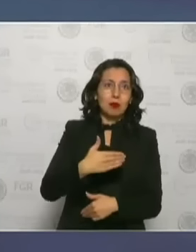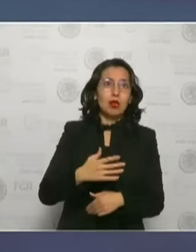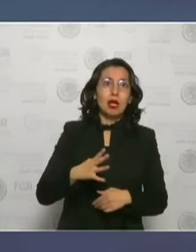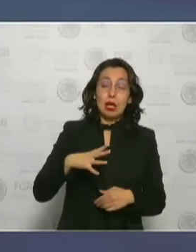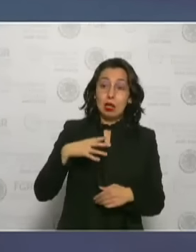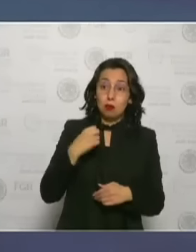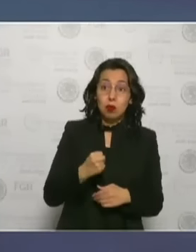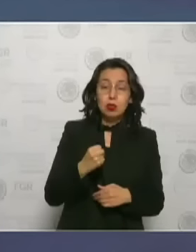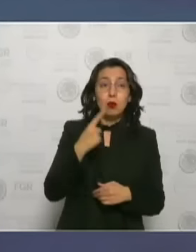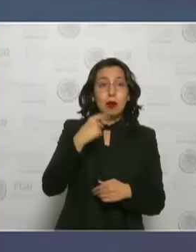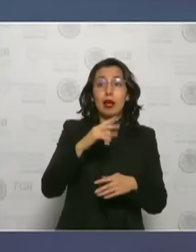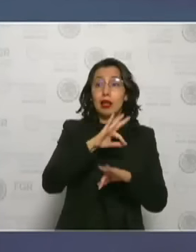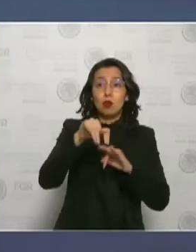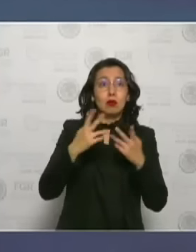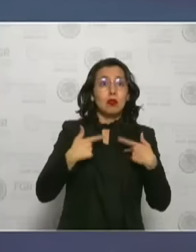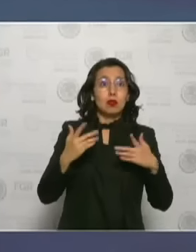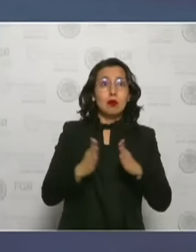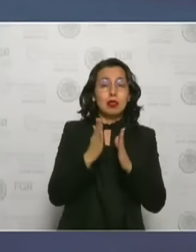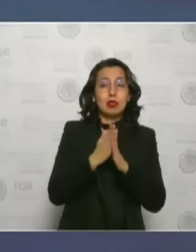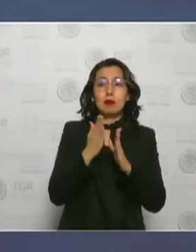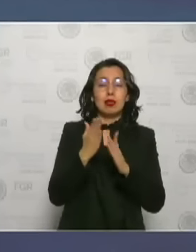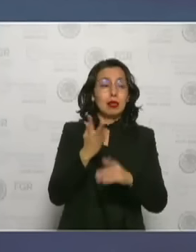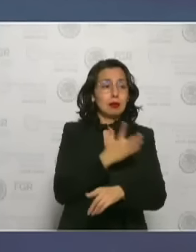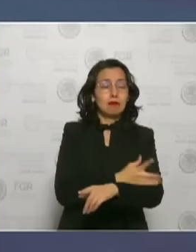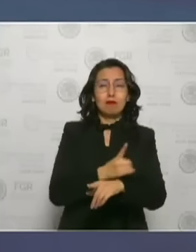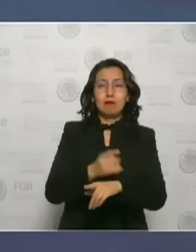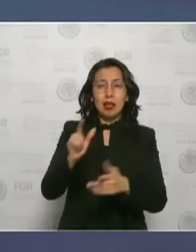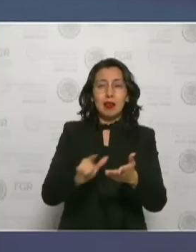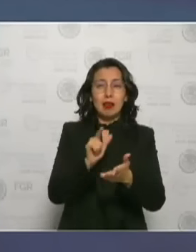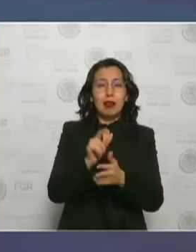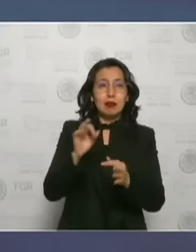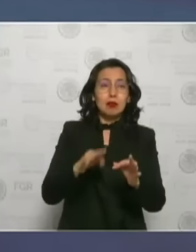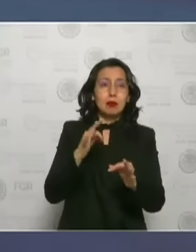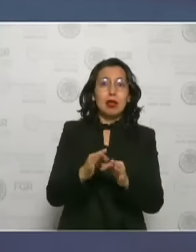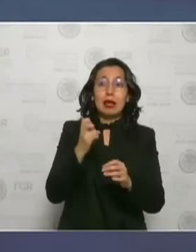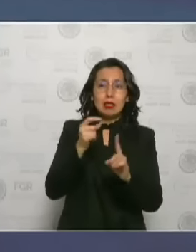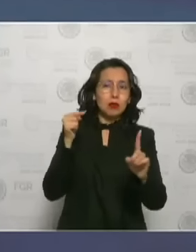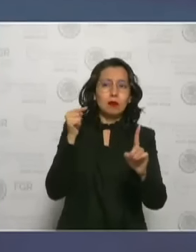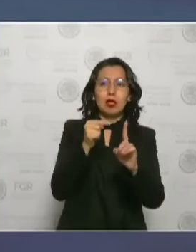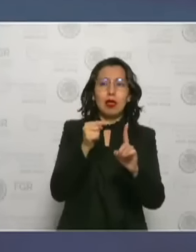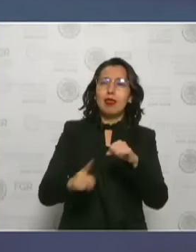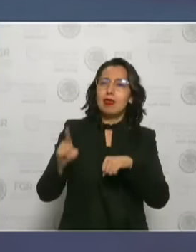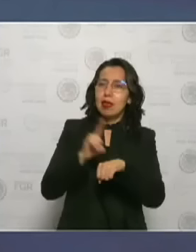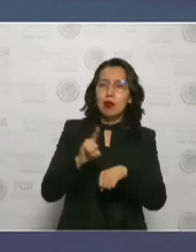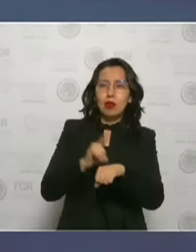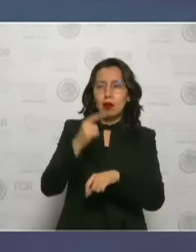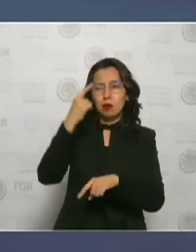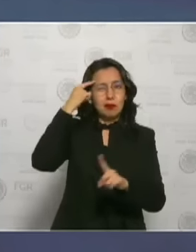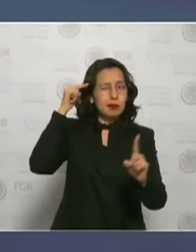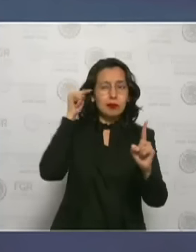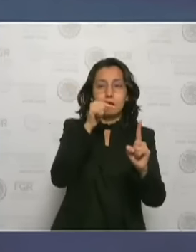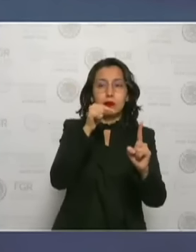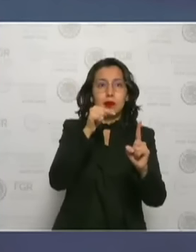el faro que ha alumbrado siempre nuestro trabajo. Todos los días es nuestra hoja de ruta. Por años